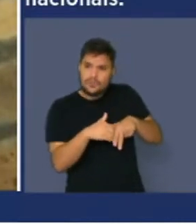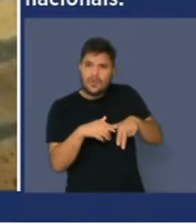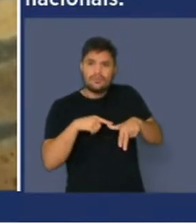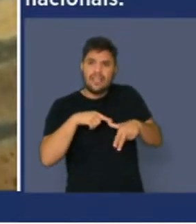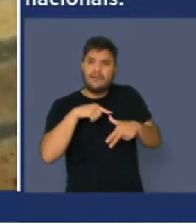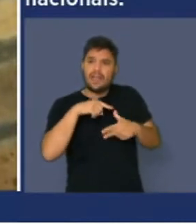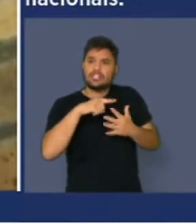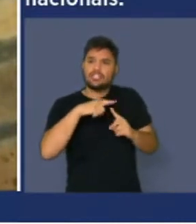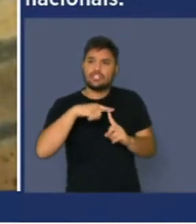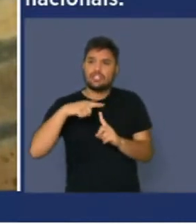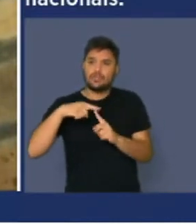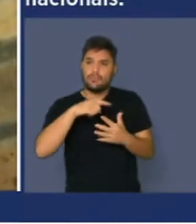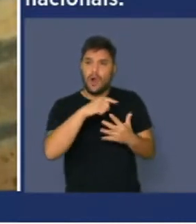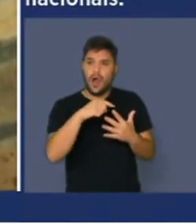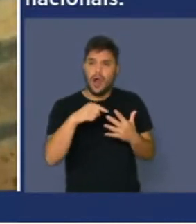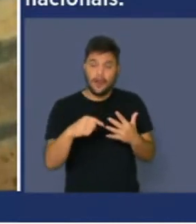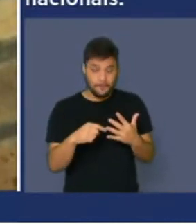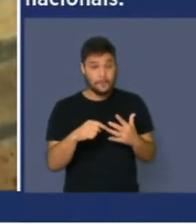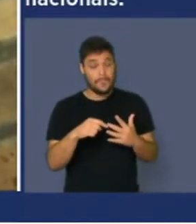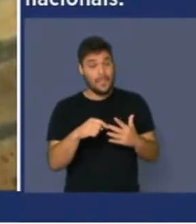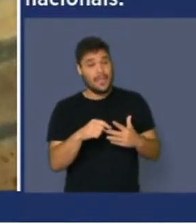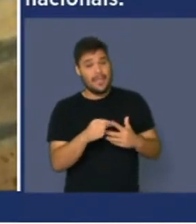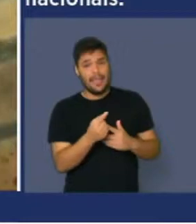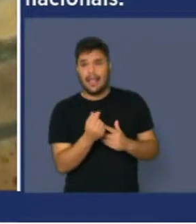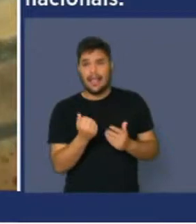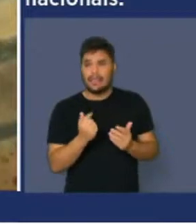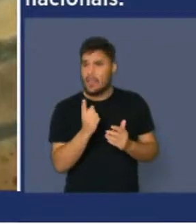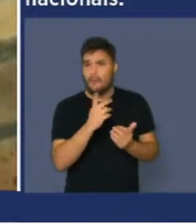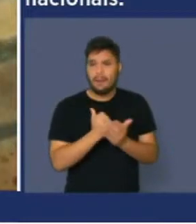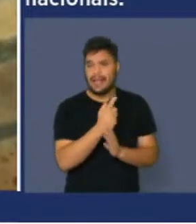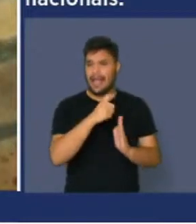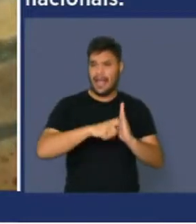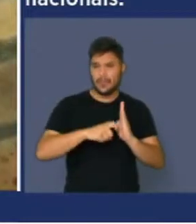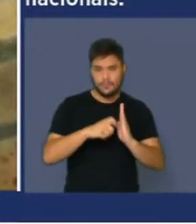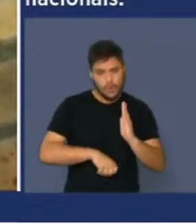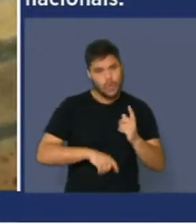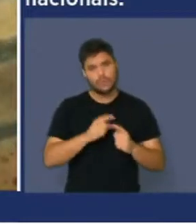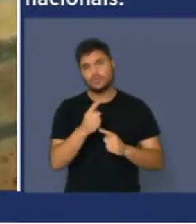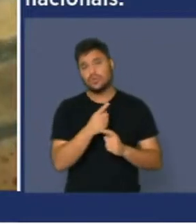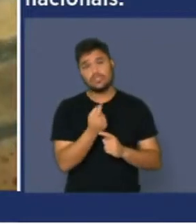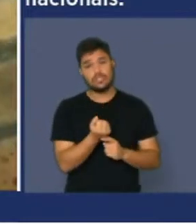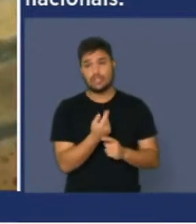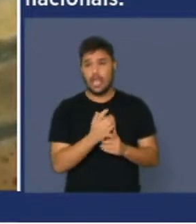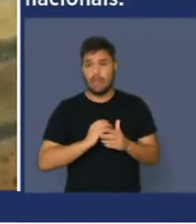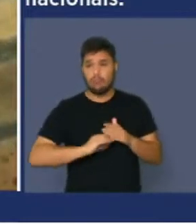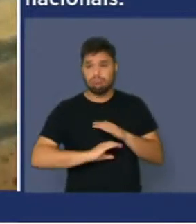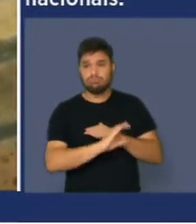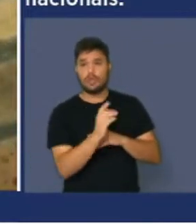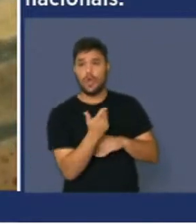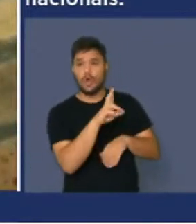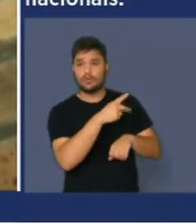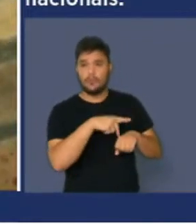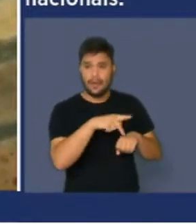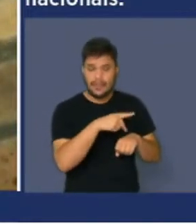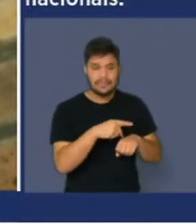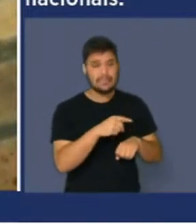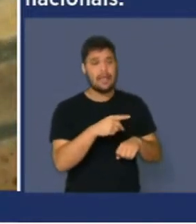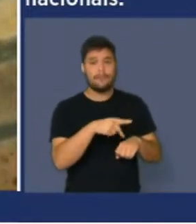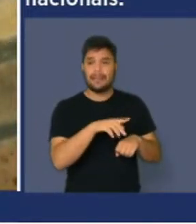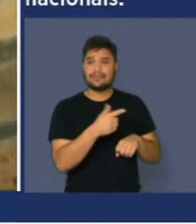ESSA EVASÃO DE DIVISAS, ESSA SONEGAÇÃO DE IMPOSTOS, ESTA LAVAGEM DE DINHEIRO PROPORCIONADA PELOS PARAÍSOS FISCAIS É UMA CORRUPÇÃO FINANCEIRA. E BOLSONARO NÃO